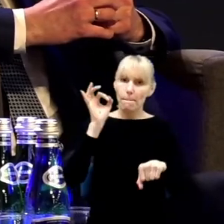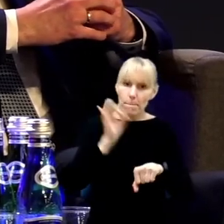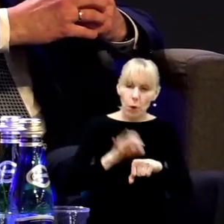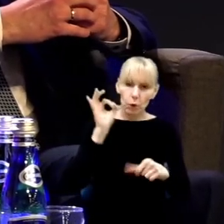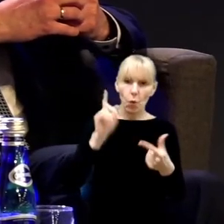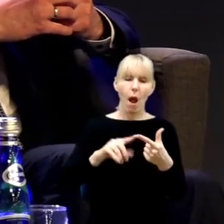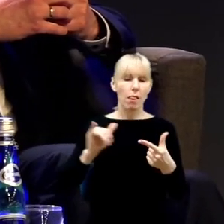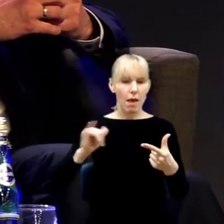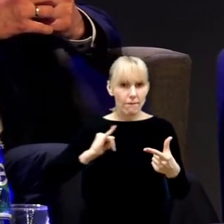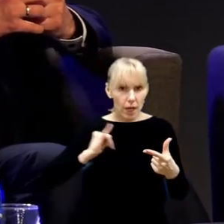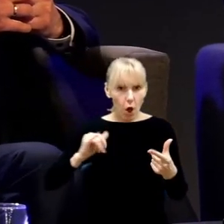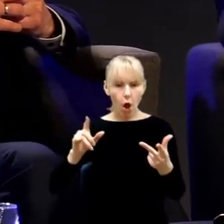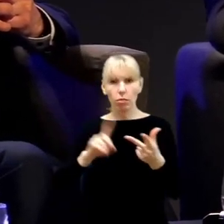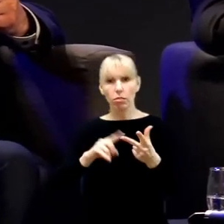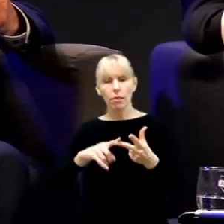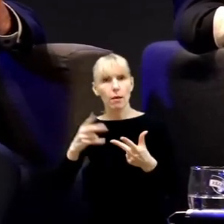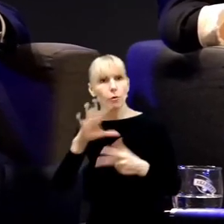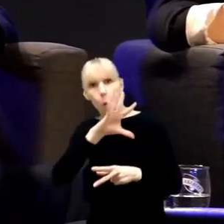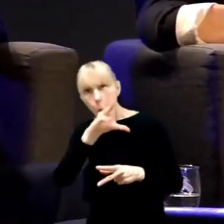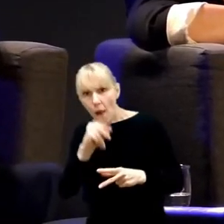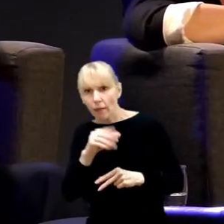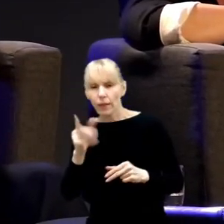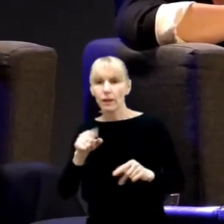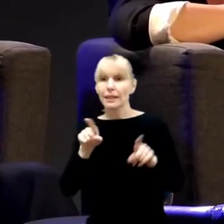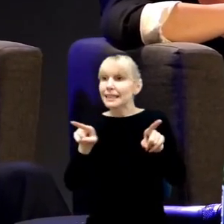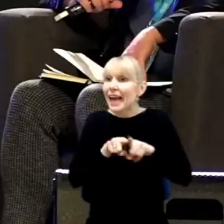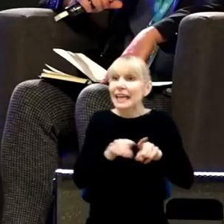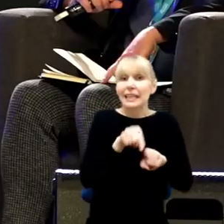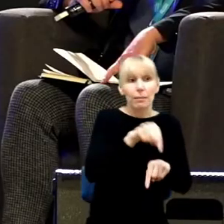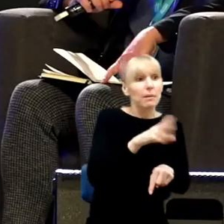mieszkaniami, które powstają w tym sensie,